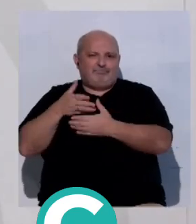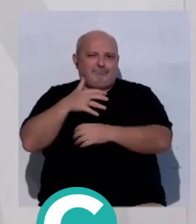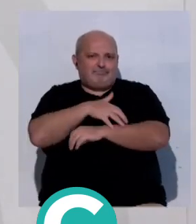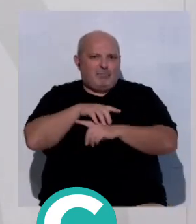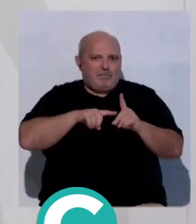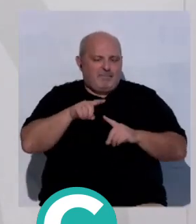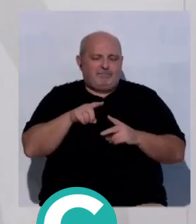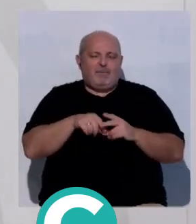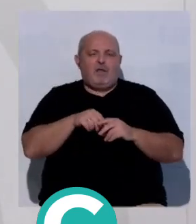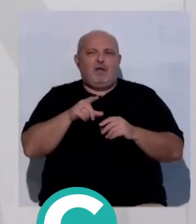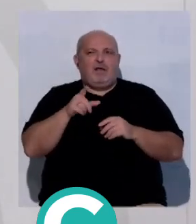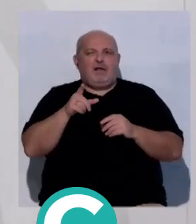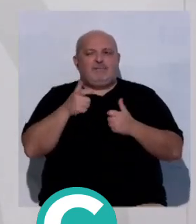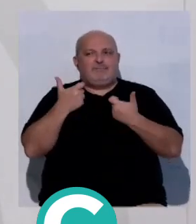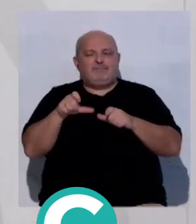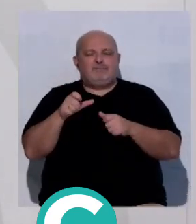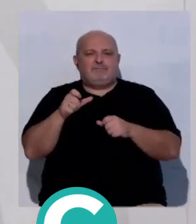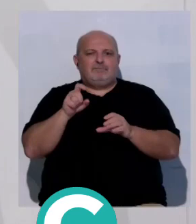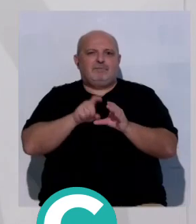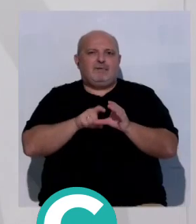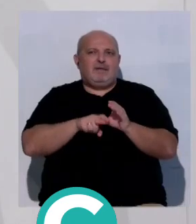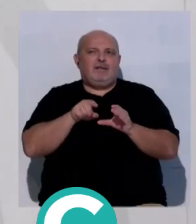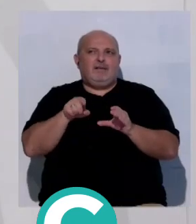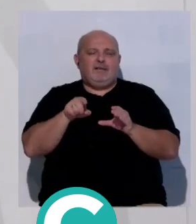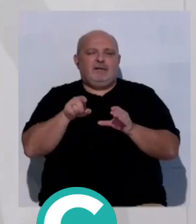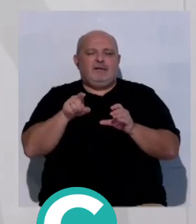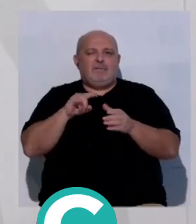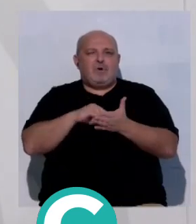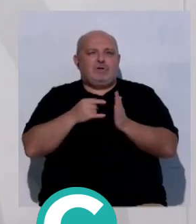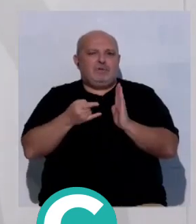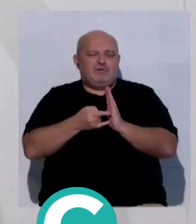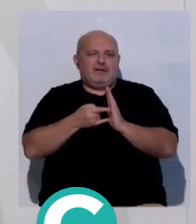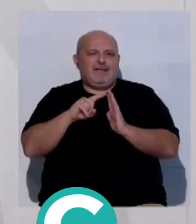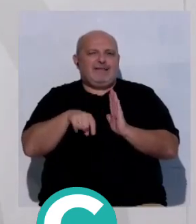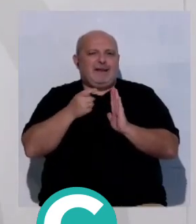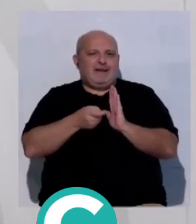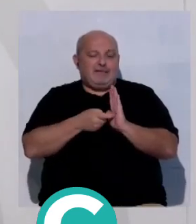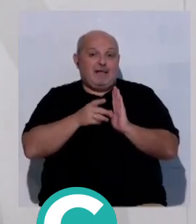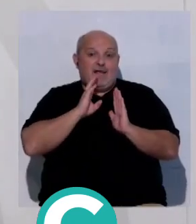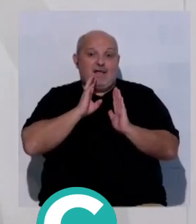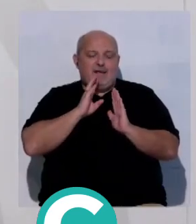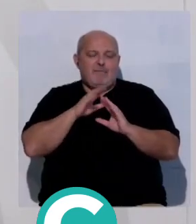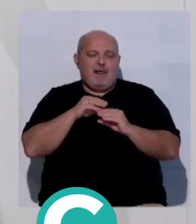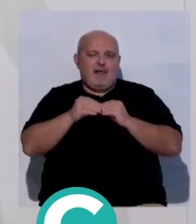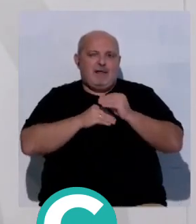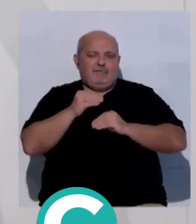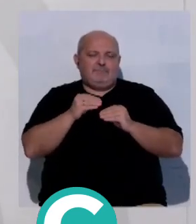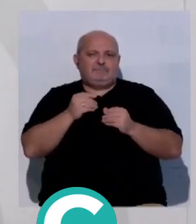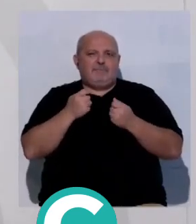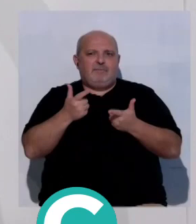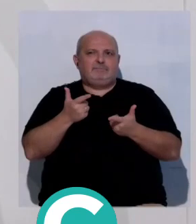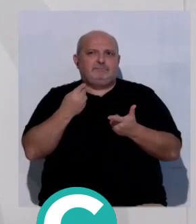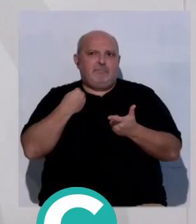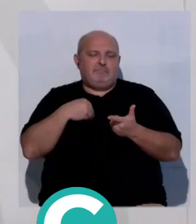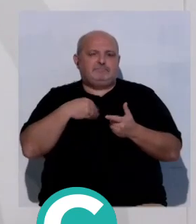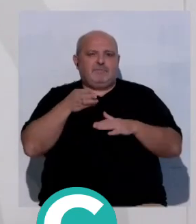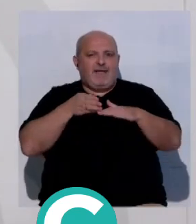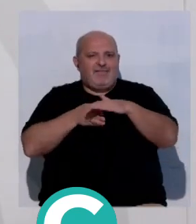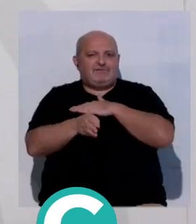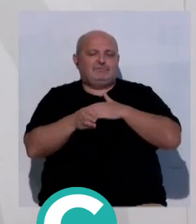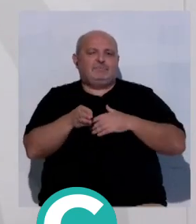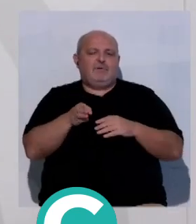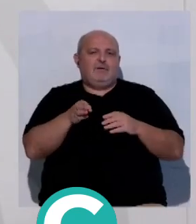de una participación en proyectos integrales como decía para favorecer su acceso al mercado